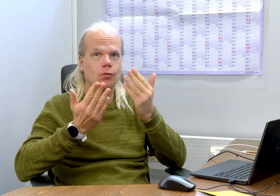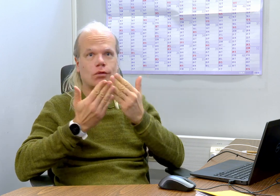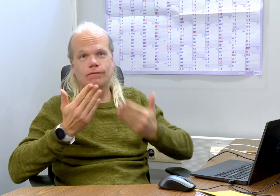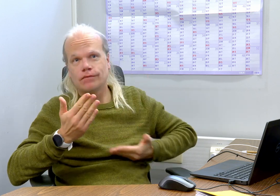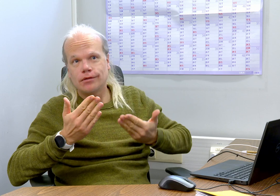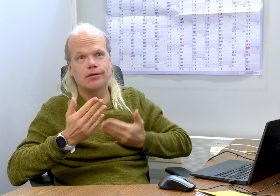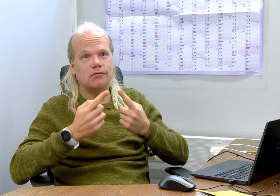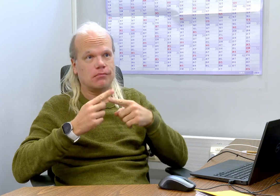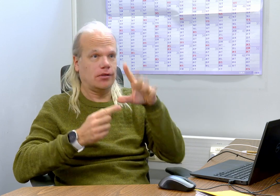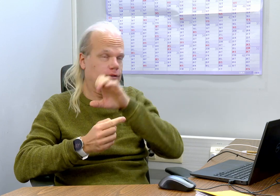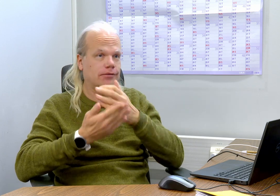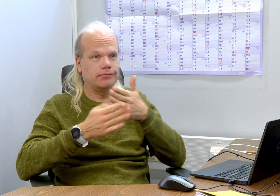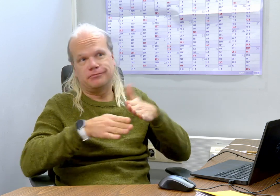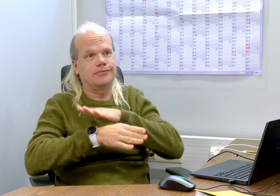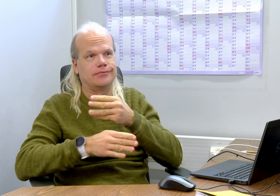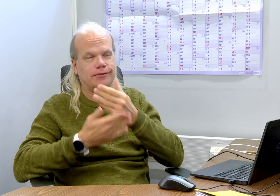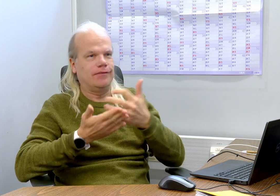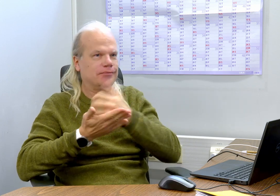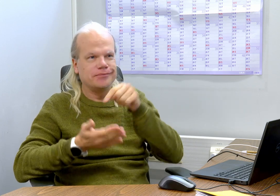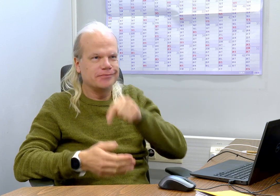koulutusvierailuiden ja vastaavien toimintojen järjestämiseen.